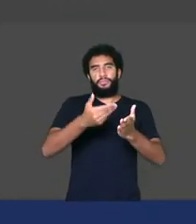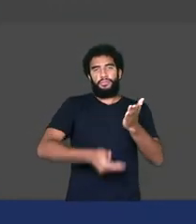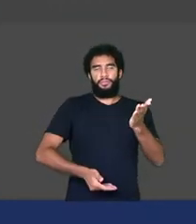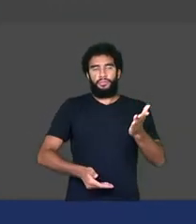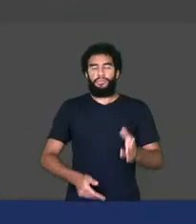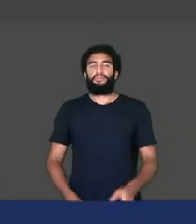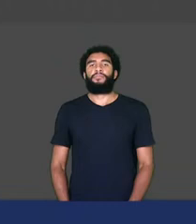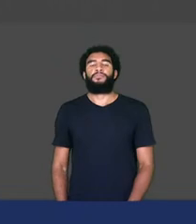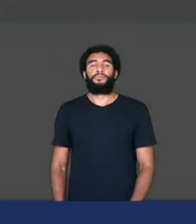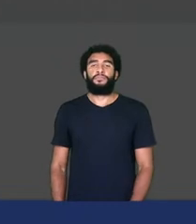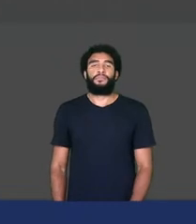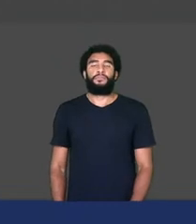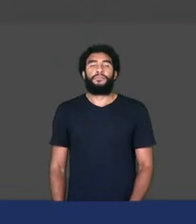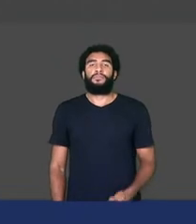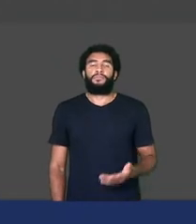DIREITOS DA POPULAÇÃO. ENTÃO EU AQUI QUERO MAIS UMA